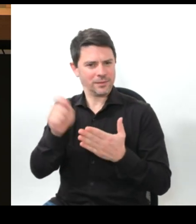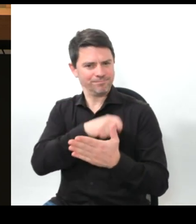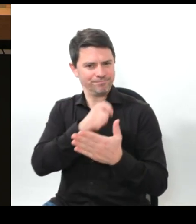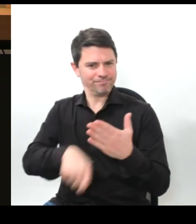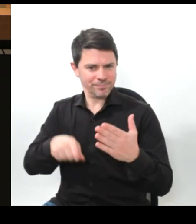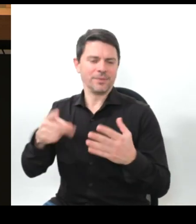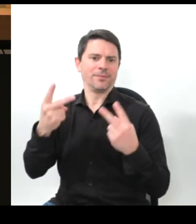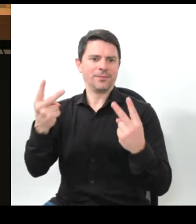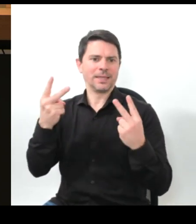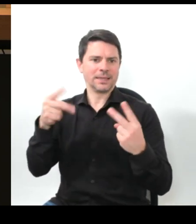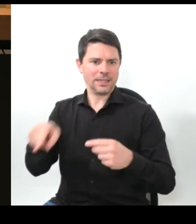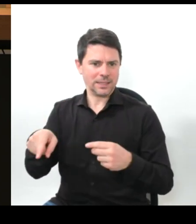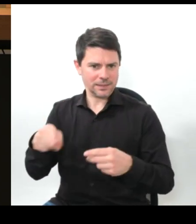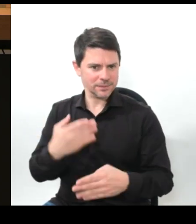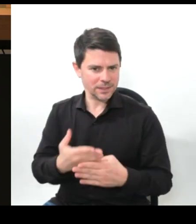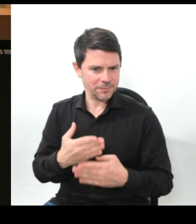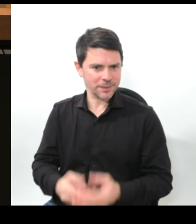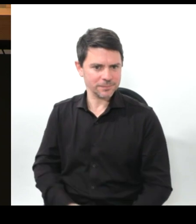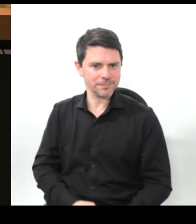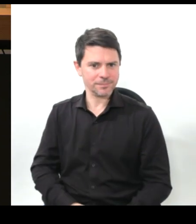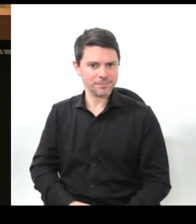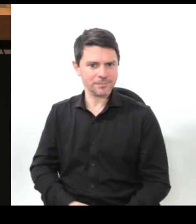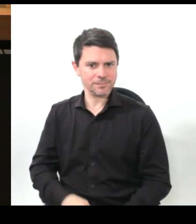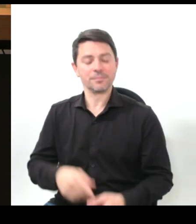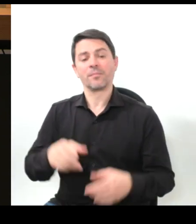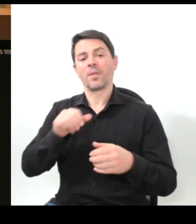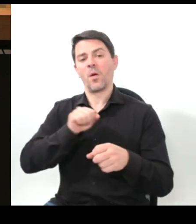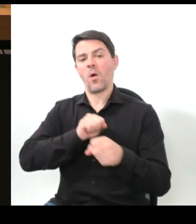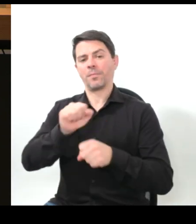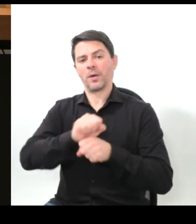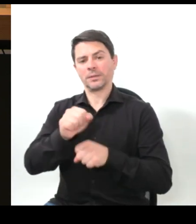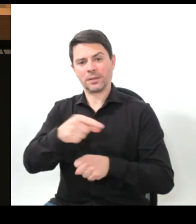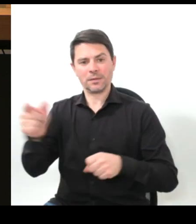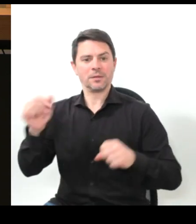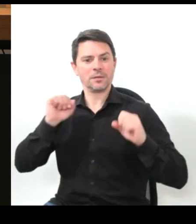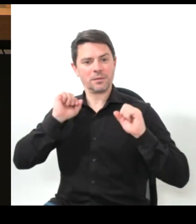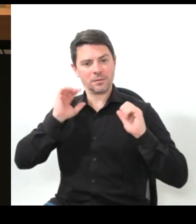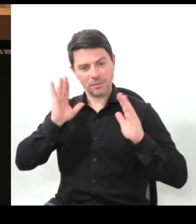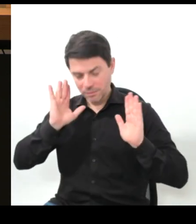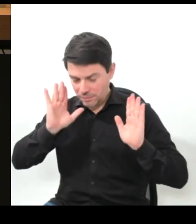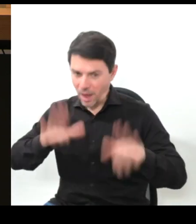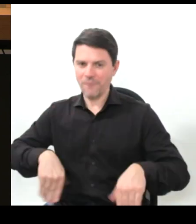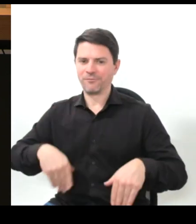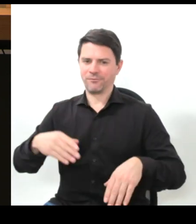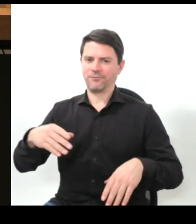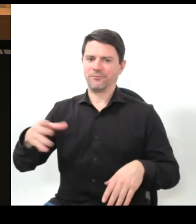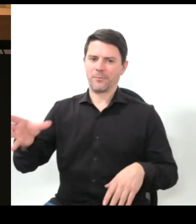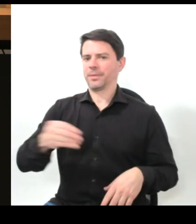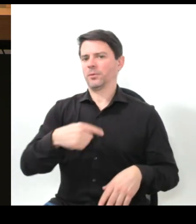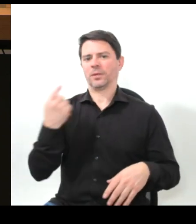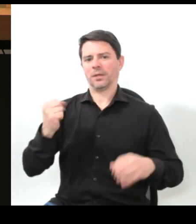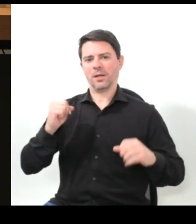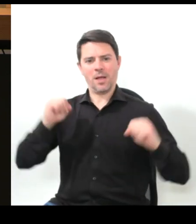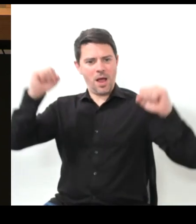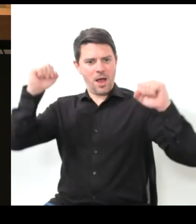Alle sechs Schulträger, die noch Schulgeld erhoben hatten, haben den Vereinbarungen zugestimmt. Alle Auszubildenden der Gesundheitsfachberufe sind